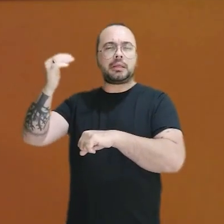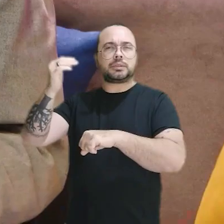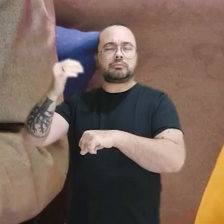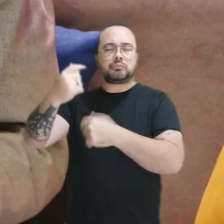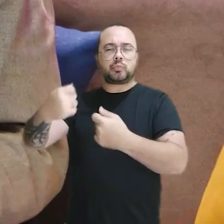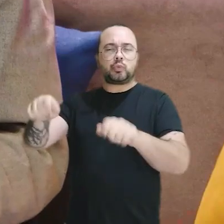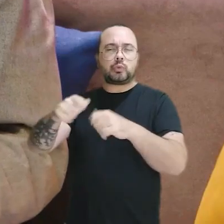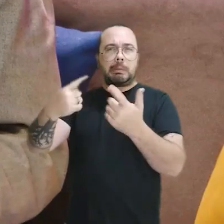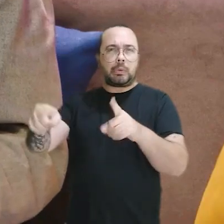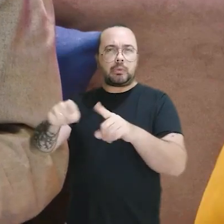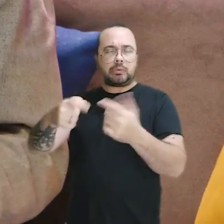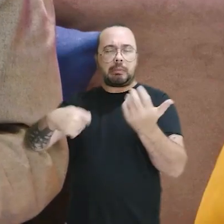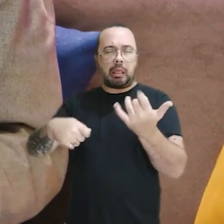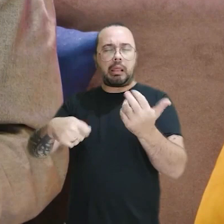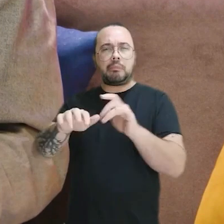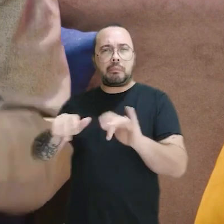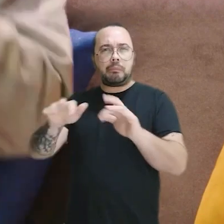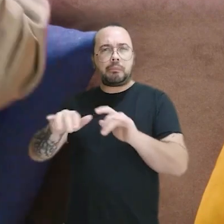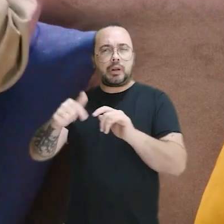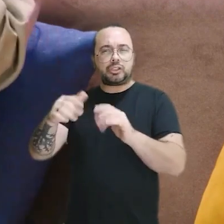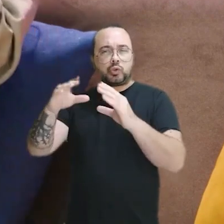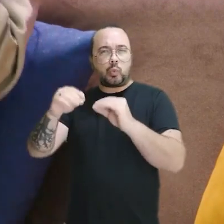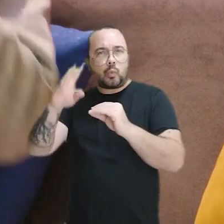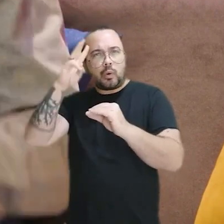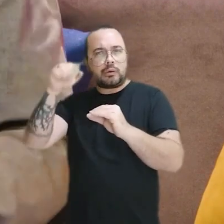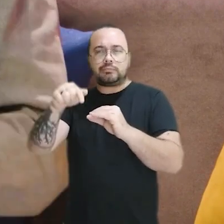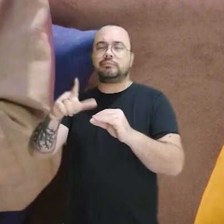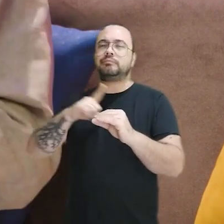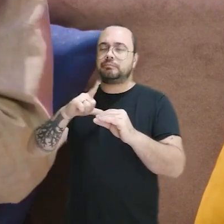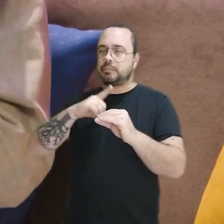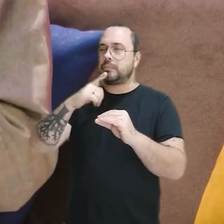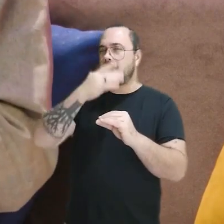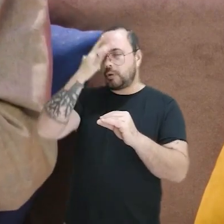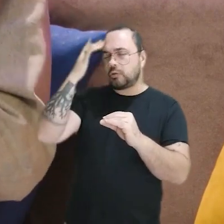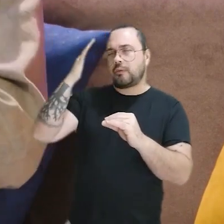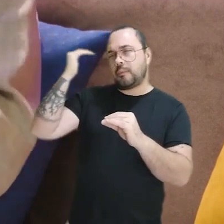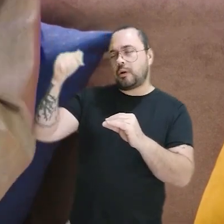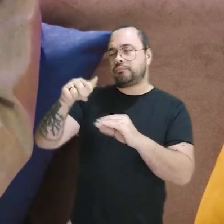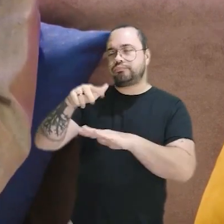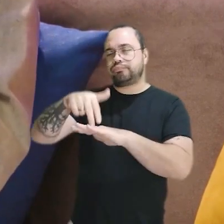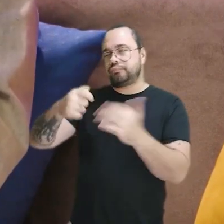19h da noite, assim, sem ninguém, sabe? E Bob Dylan tocava lá. E eu fui pesquisar bastante sobre